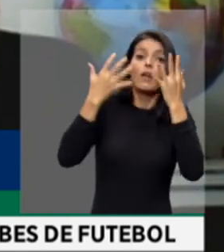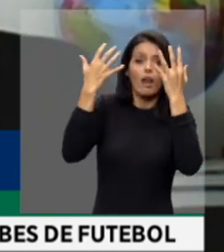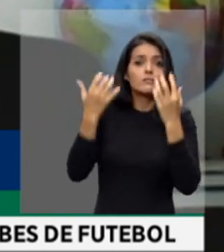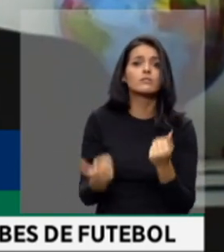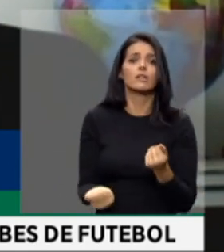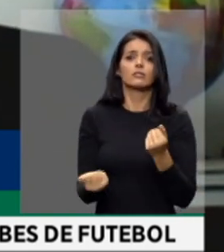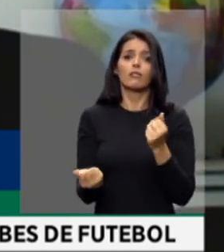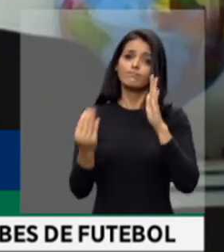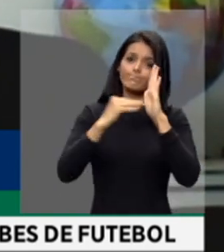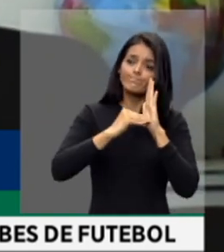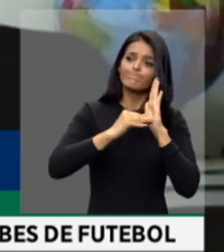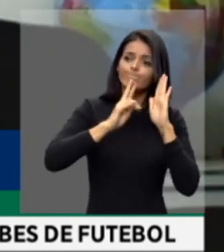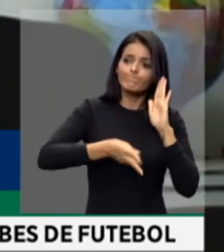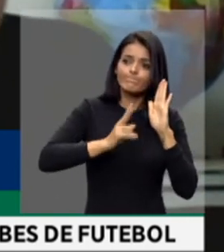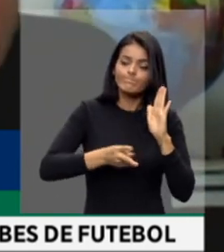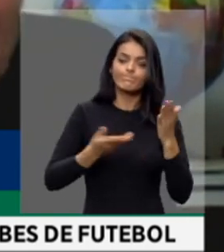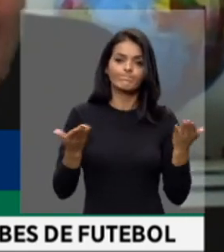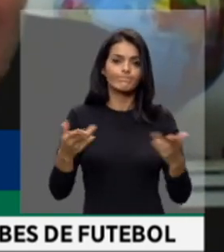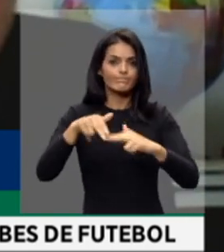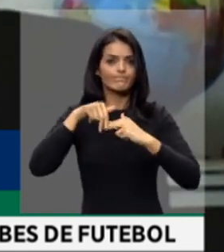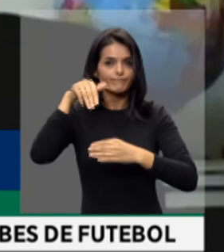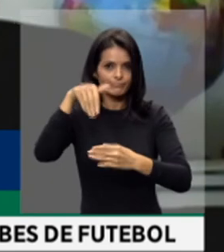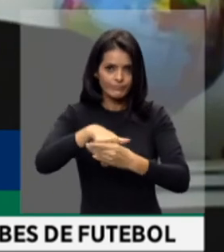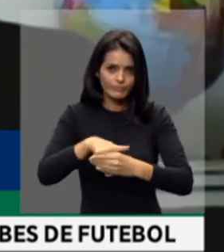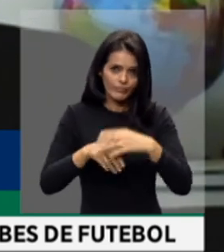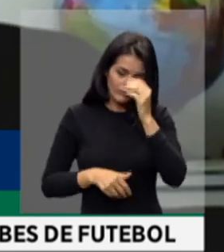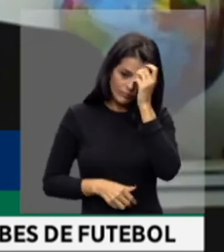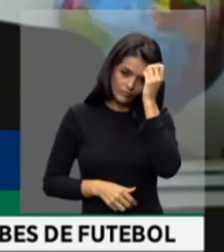TAMBÉM USUFRUIR DE RECURSOS PARA TER ATIVIDADE ECONÔMICA, TODOS NÓS QUEREMOS ATIVIDADE ECONÔMICAS. BOM, SE ESSAS